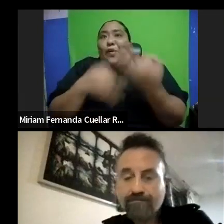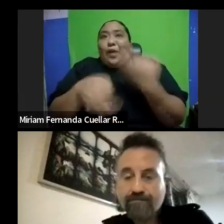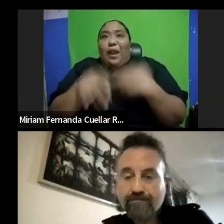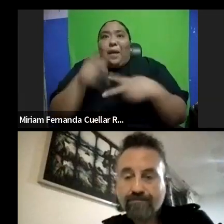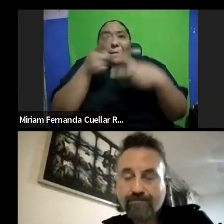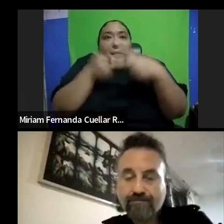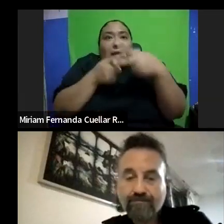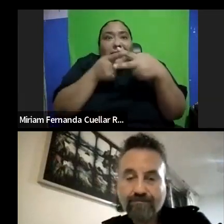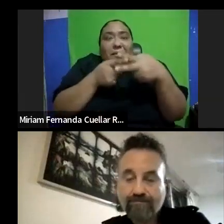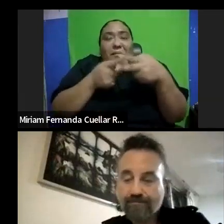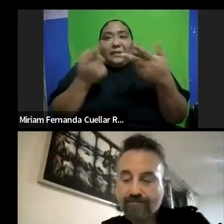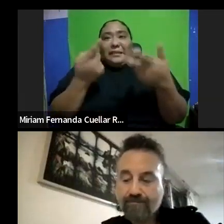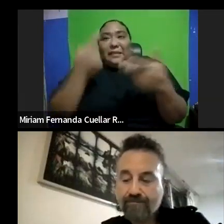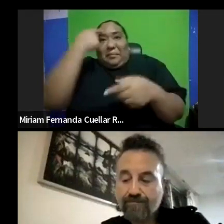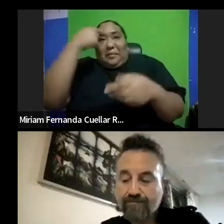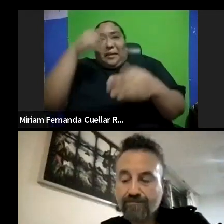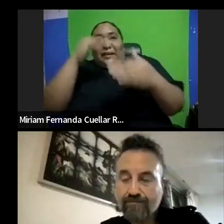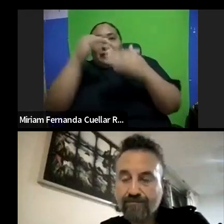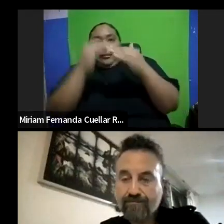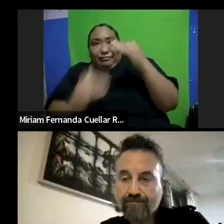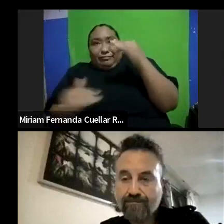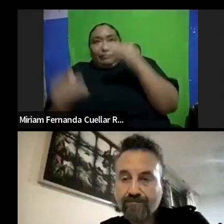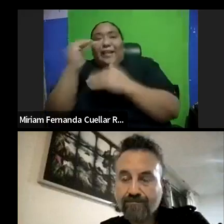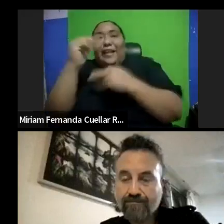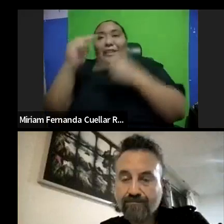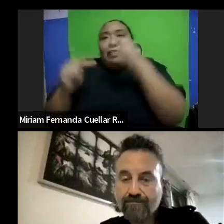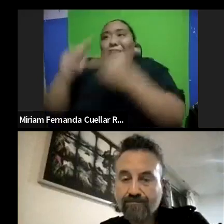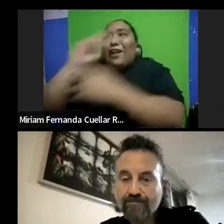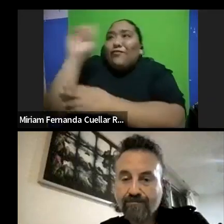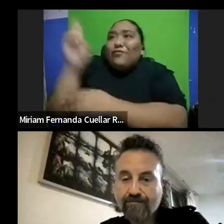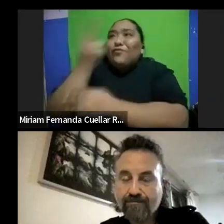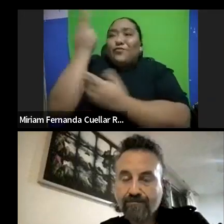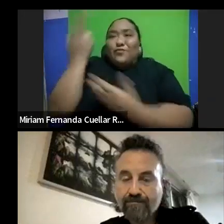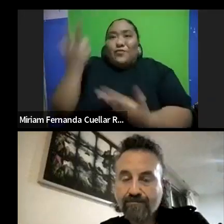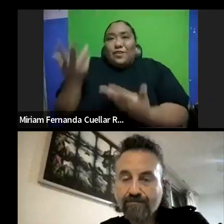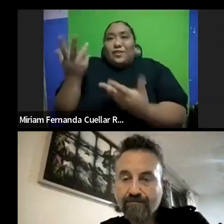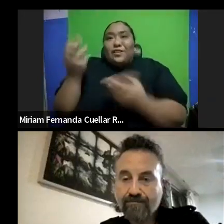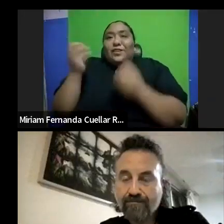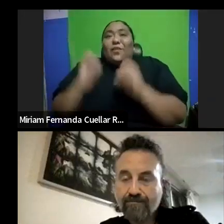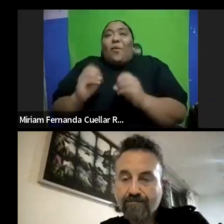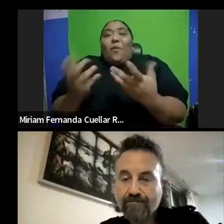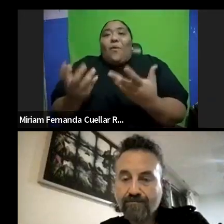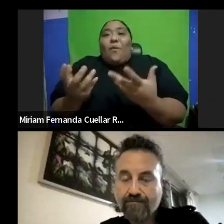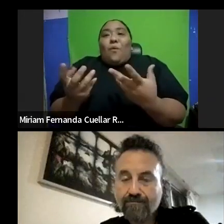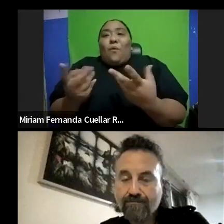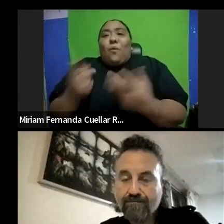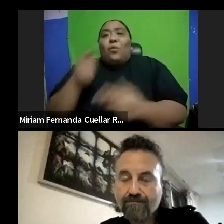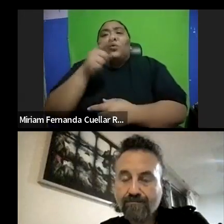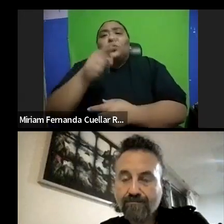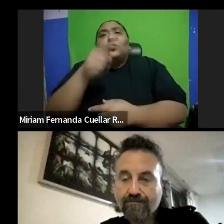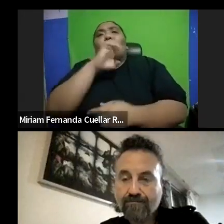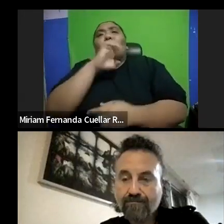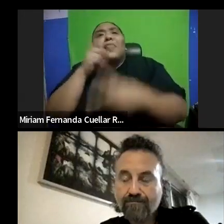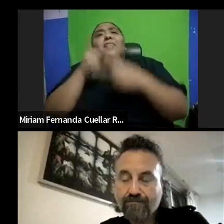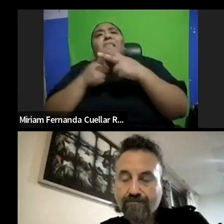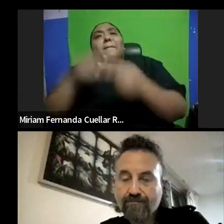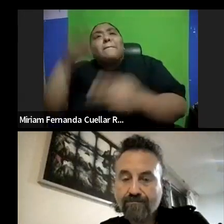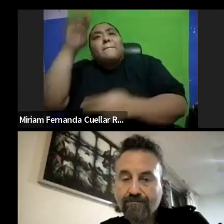Todas las Todas las matemáticas, este para llevar o para llegar hasta niveles escuelas escolares universitarios